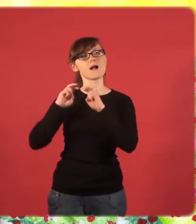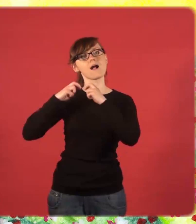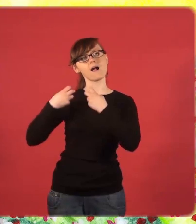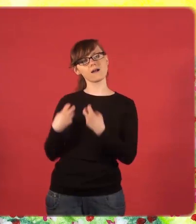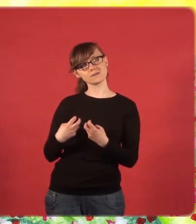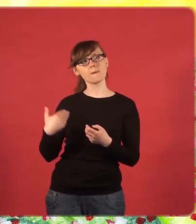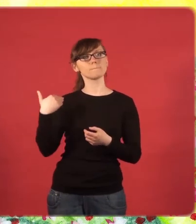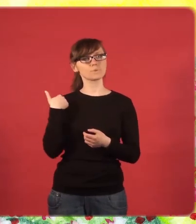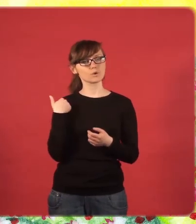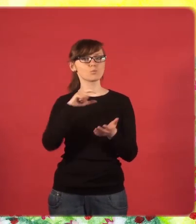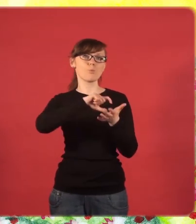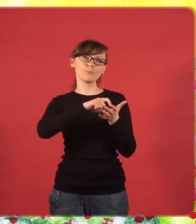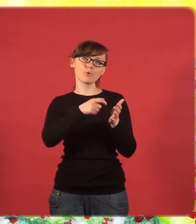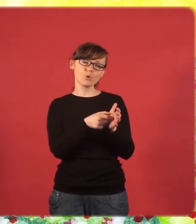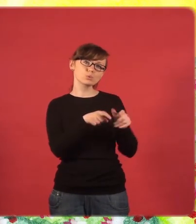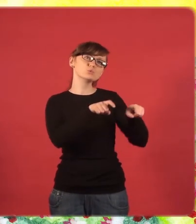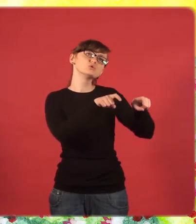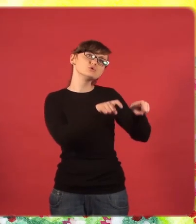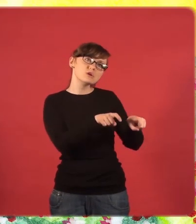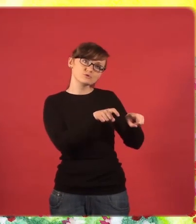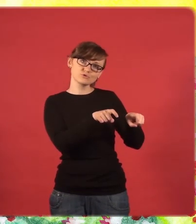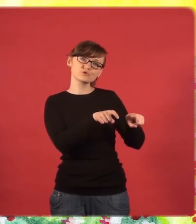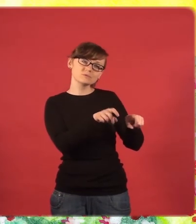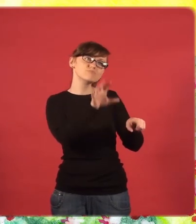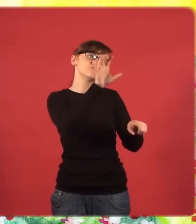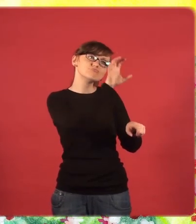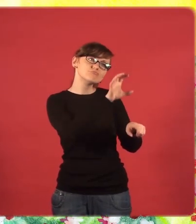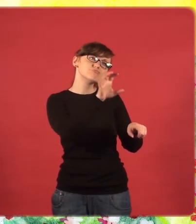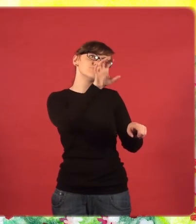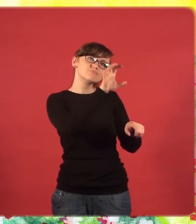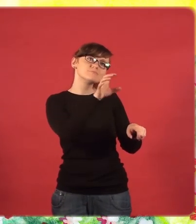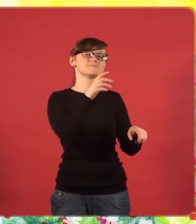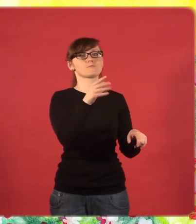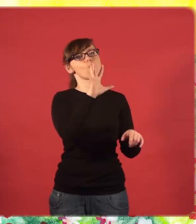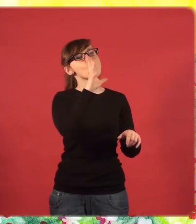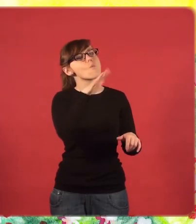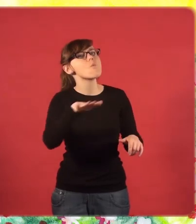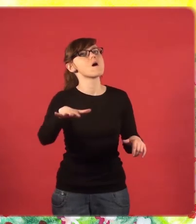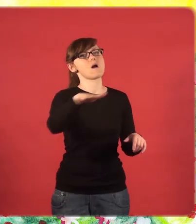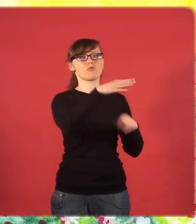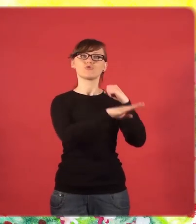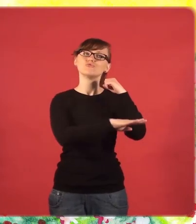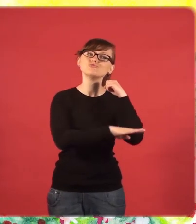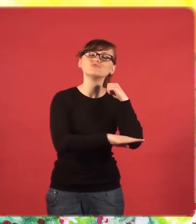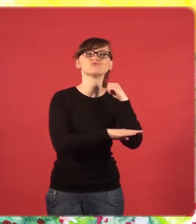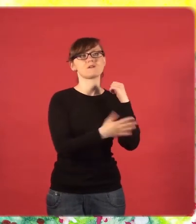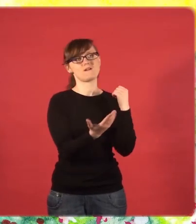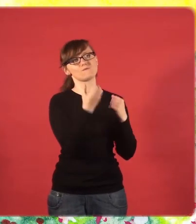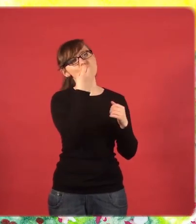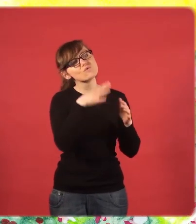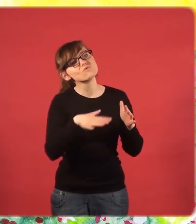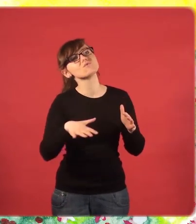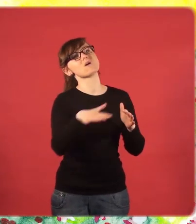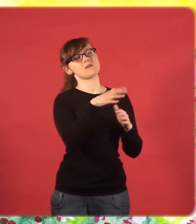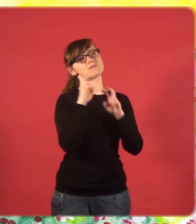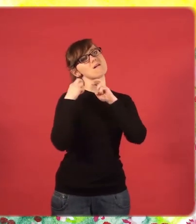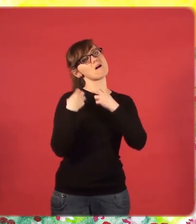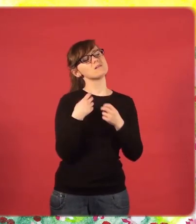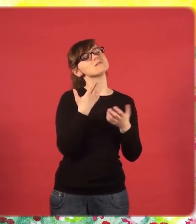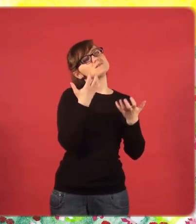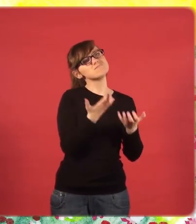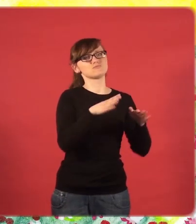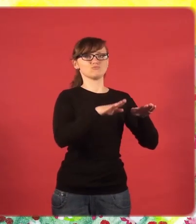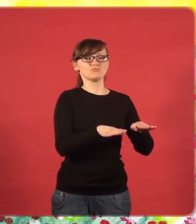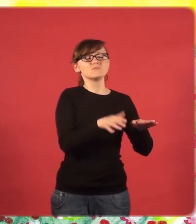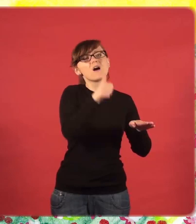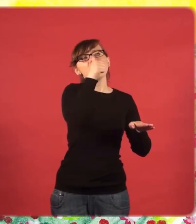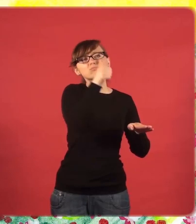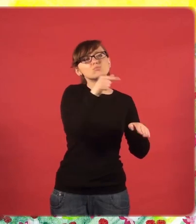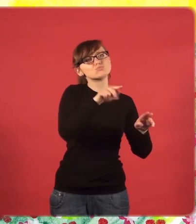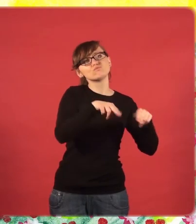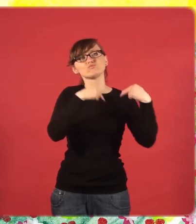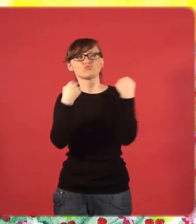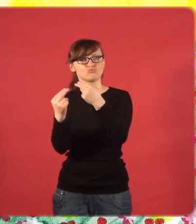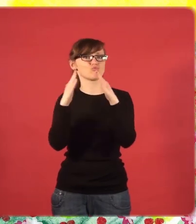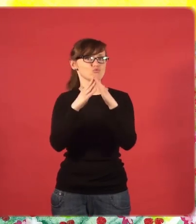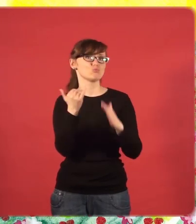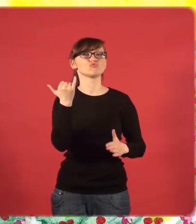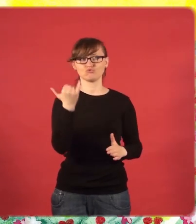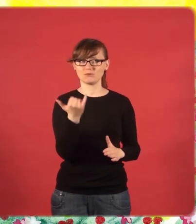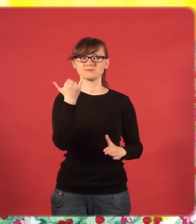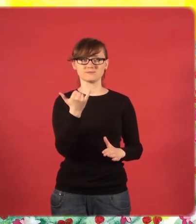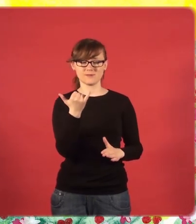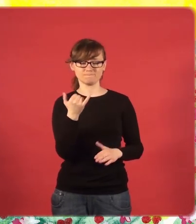Następnego ranka, Ania obudziła się i postanowiła, że nie może rozpaczać, musi zapamiętać wszystkie cudowne widoki na Zielonym Wzgórzu, żeby potem móc sobie je wyobrażać. Usiadła w oknie, był czerwcowy, piękny poranek.